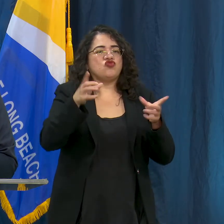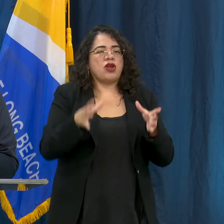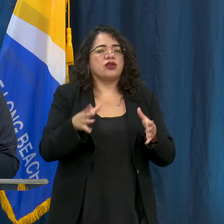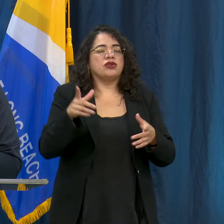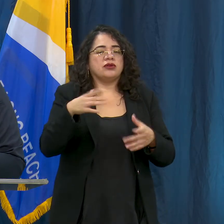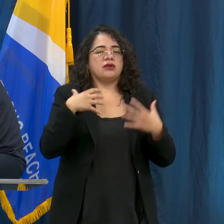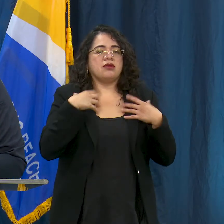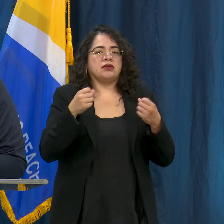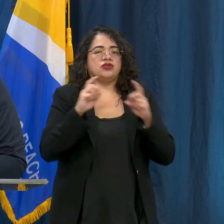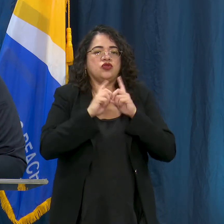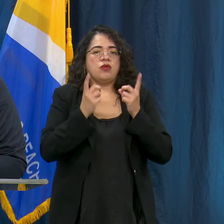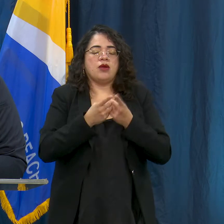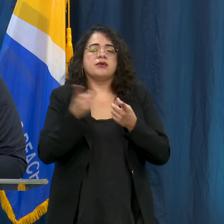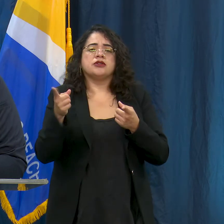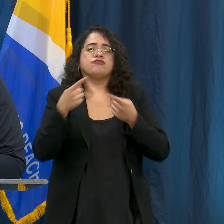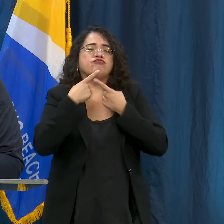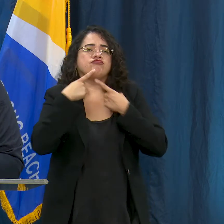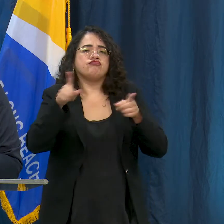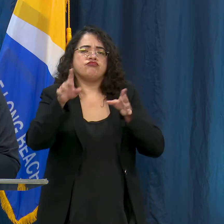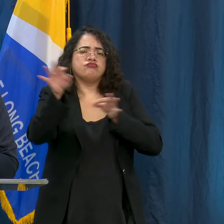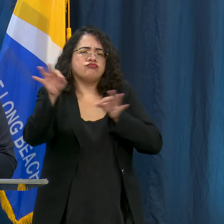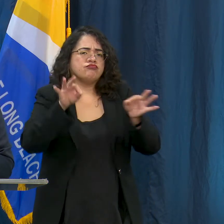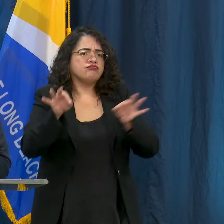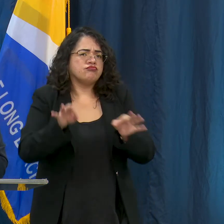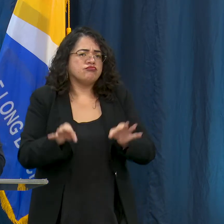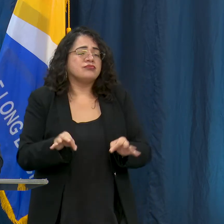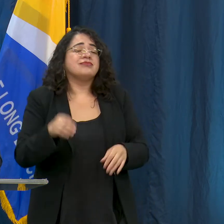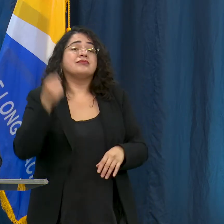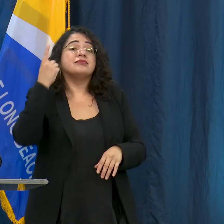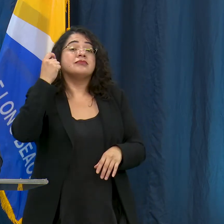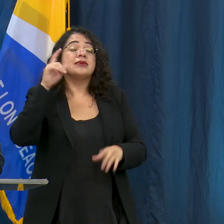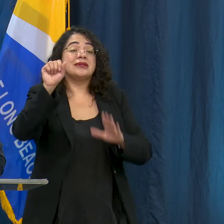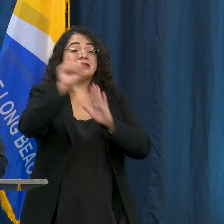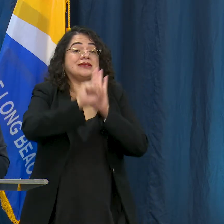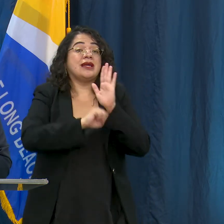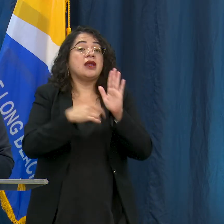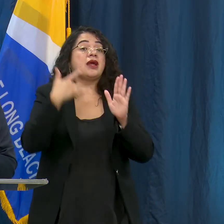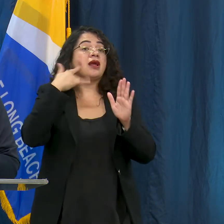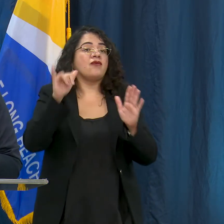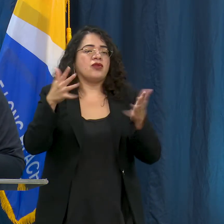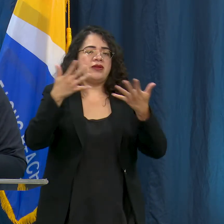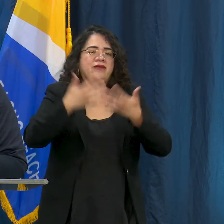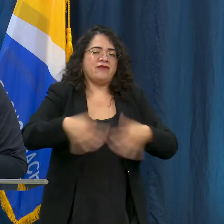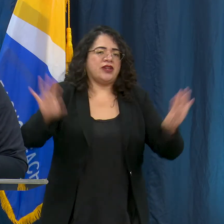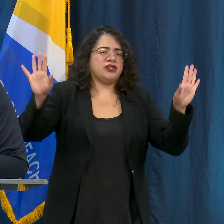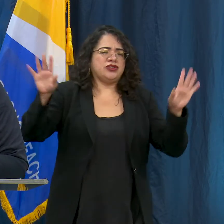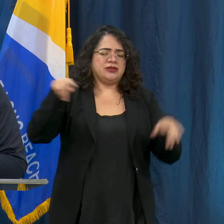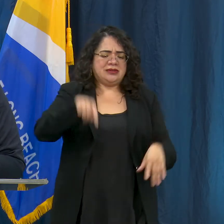como declare our Drake Ramos que el estado y eso dez de este viernes pasado